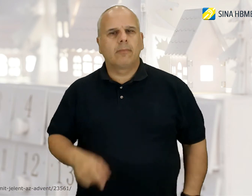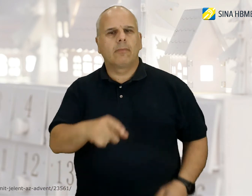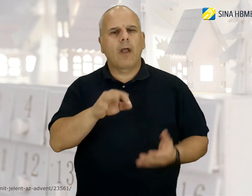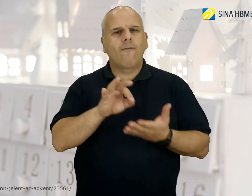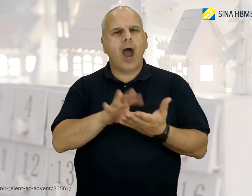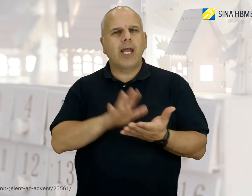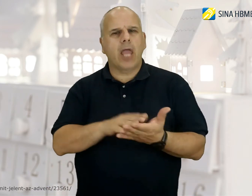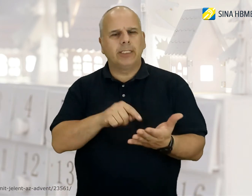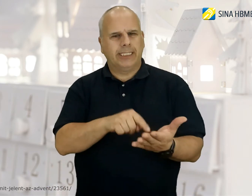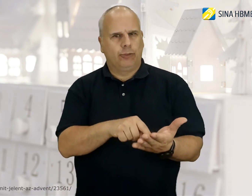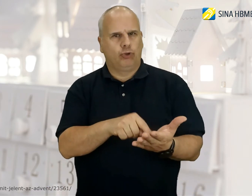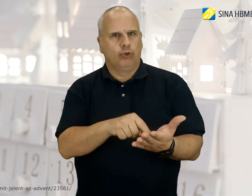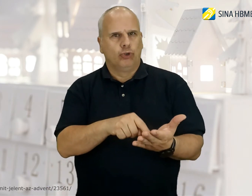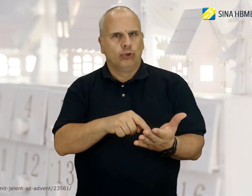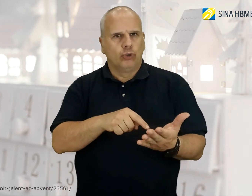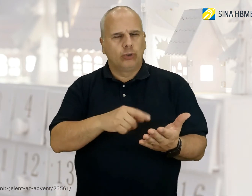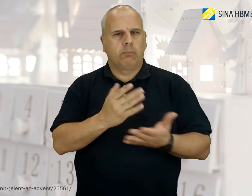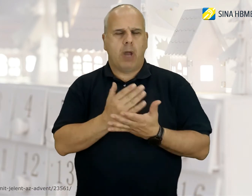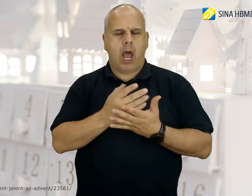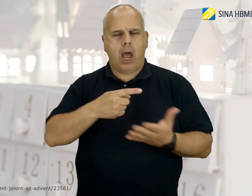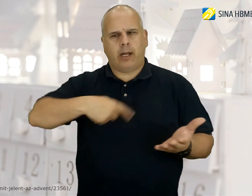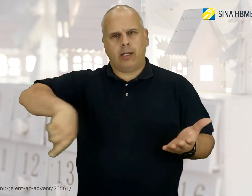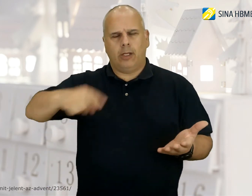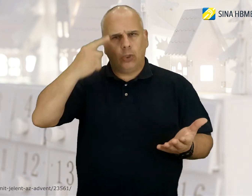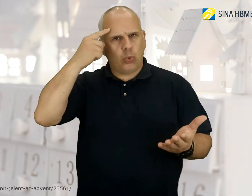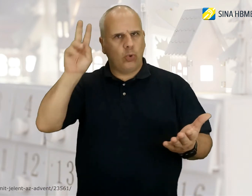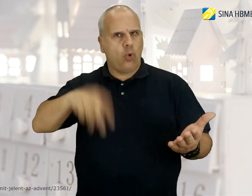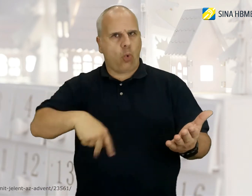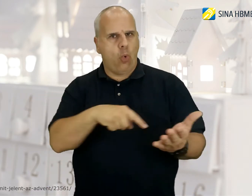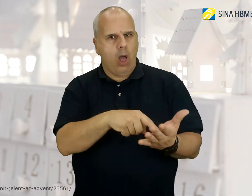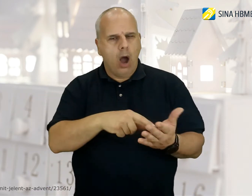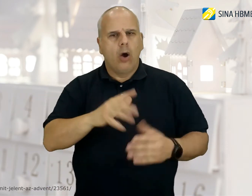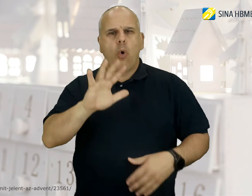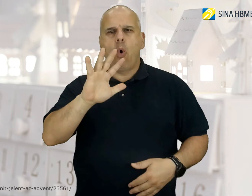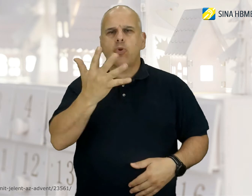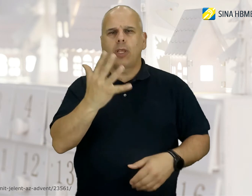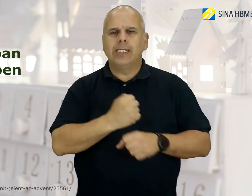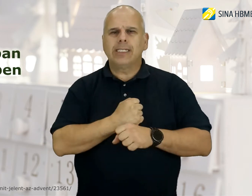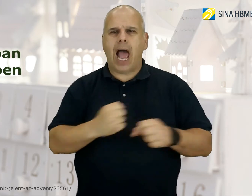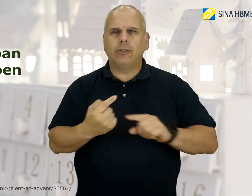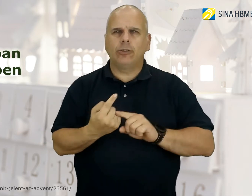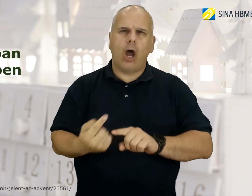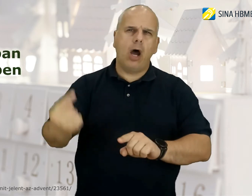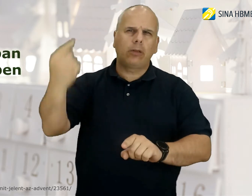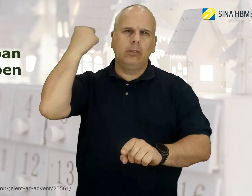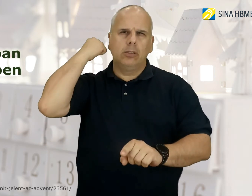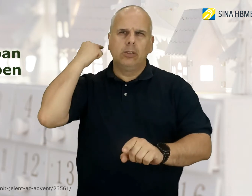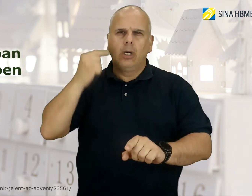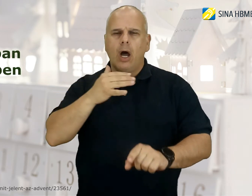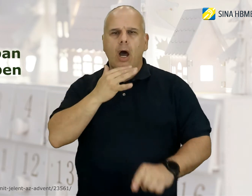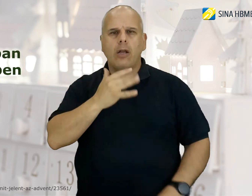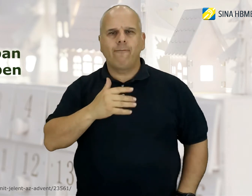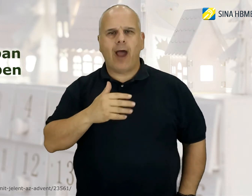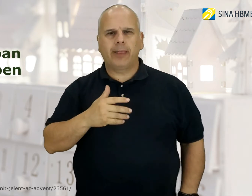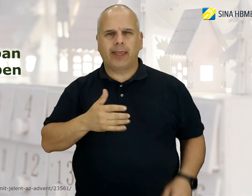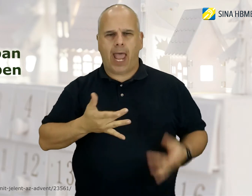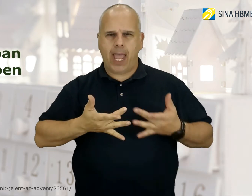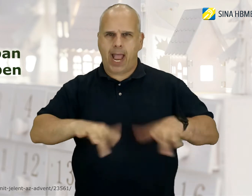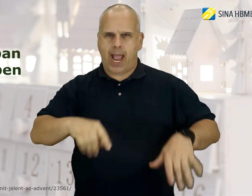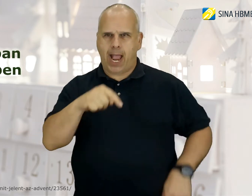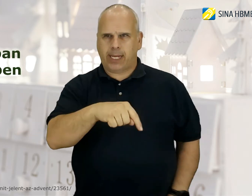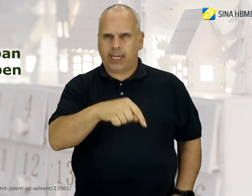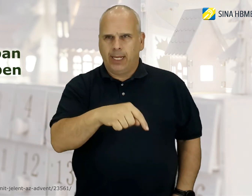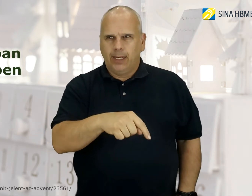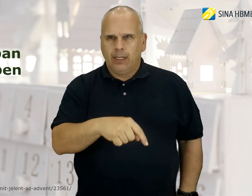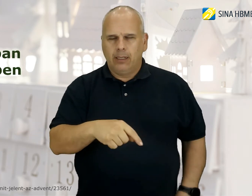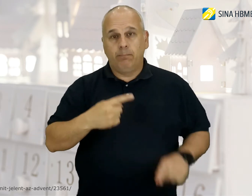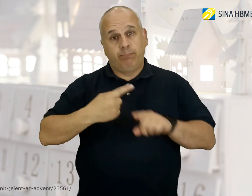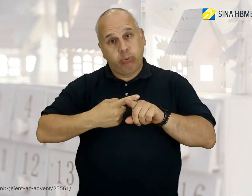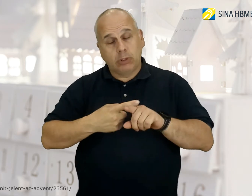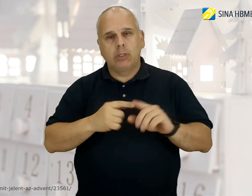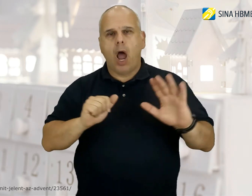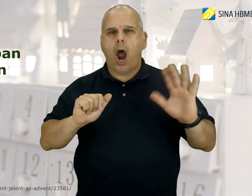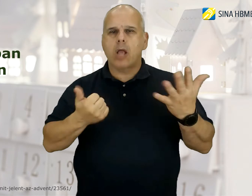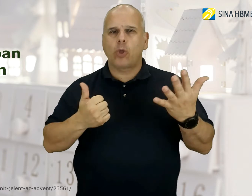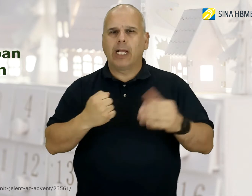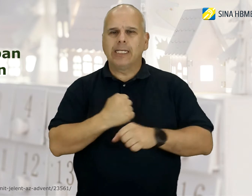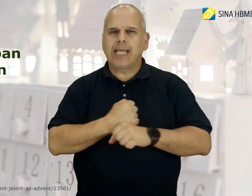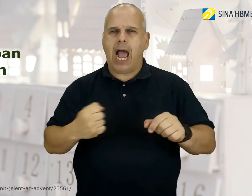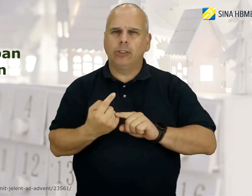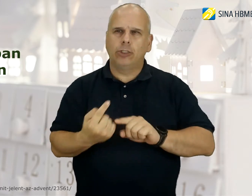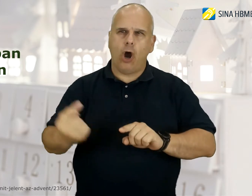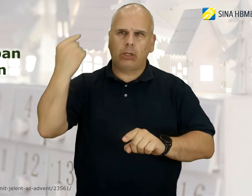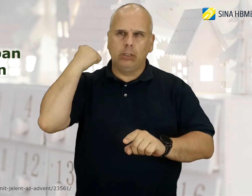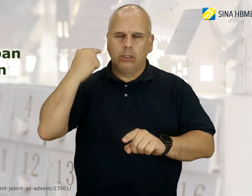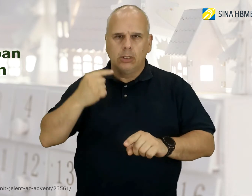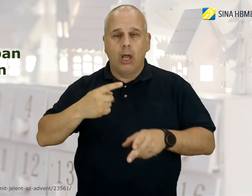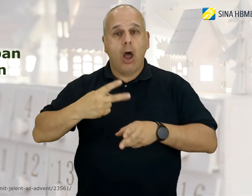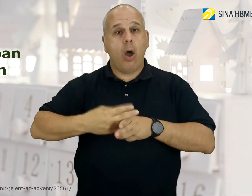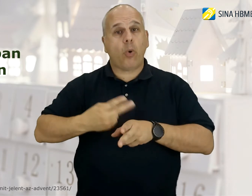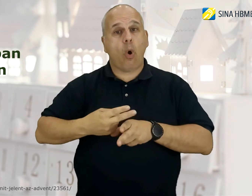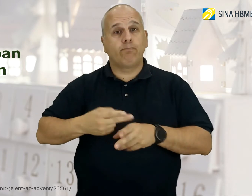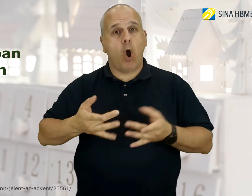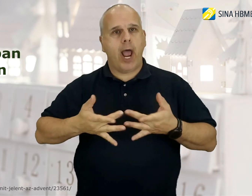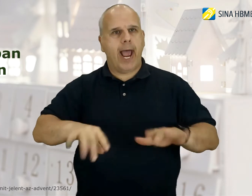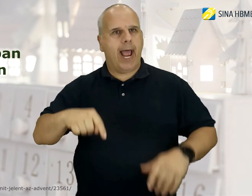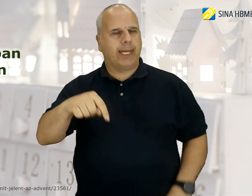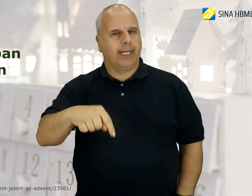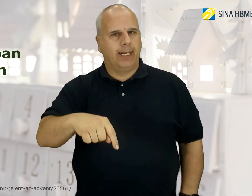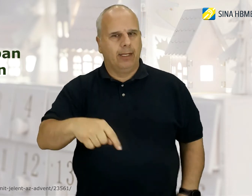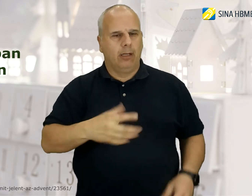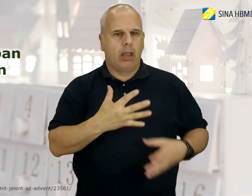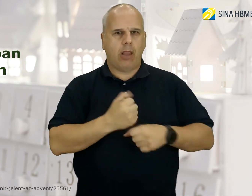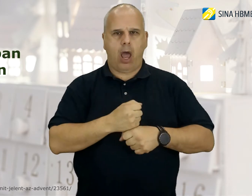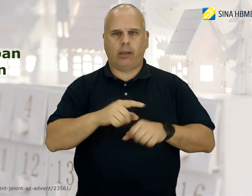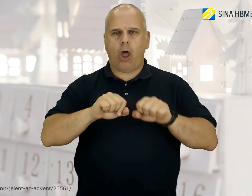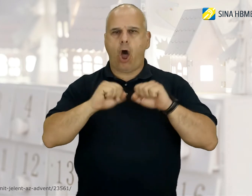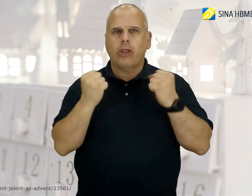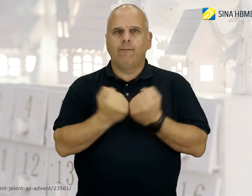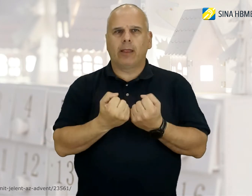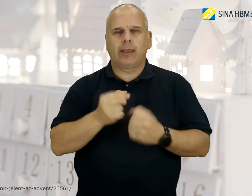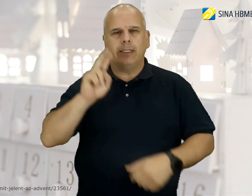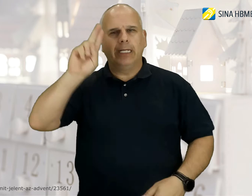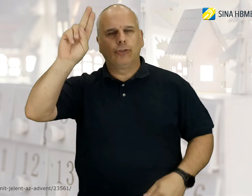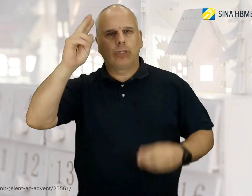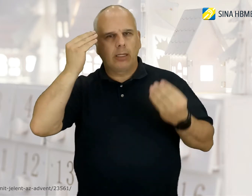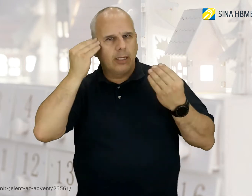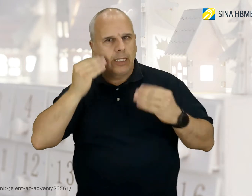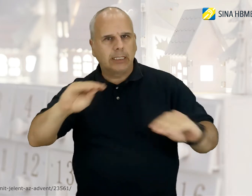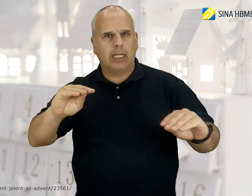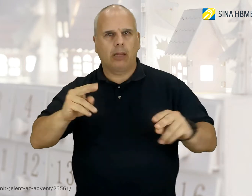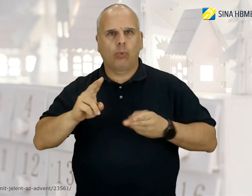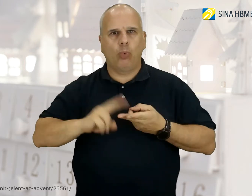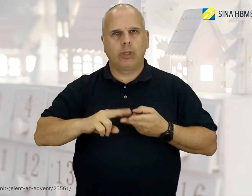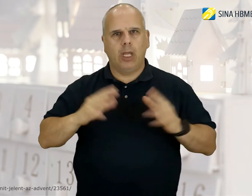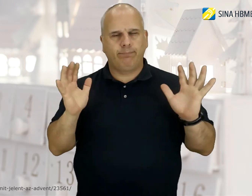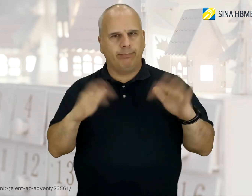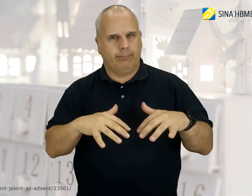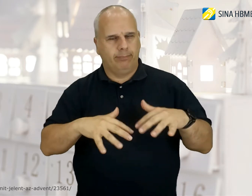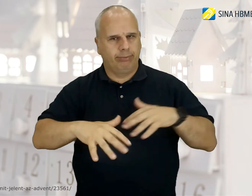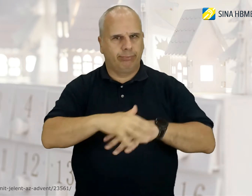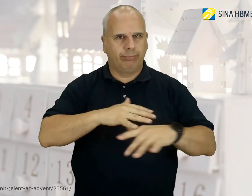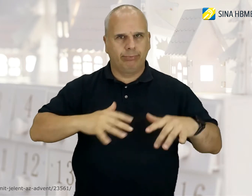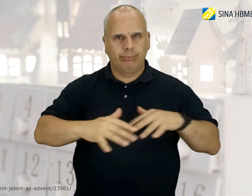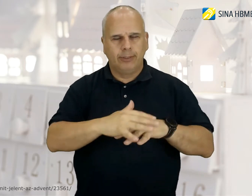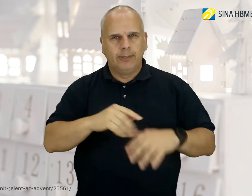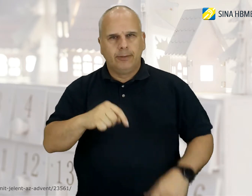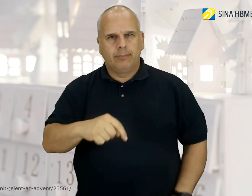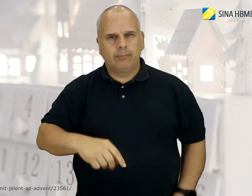Feljegyzésekből tudomásunk van már az 5. században Ravenne-ben és a 6. században Rómában tartott adventi istentiszteletekről.